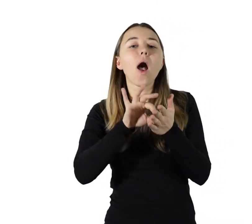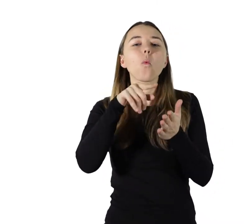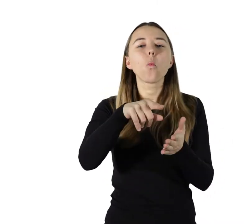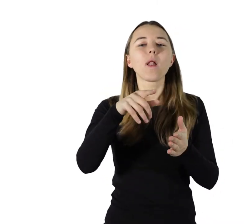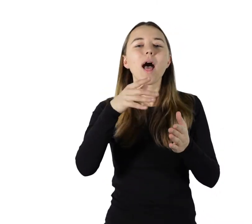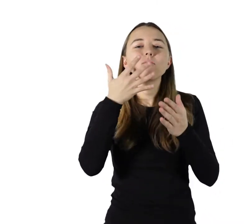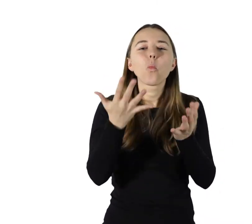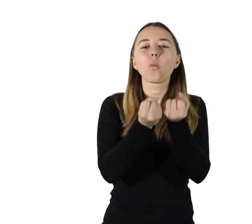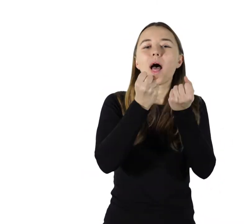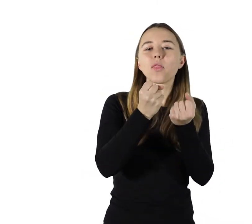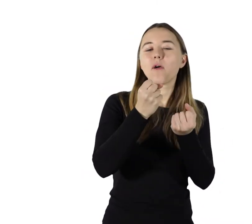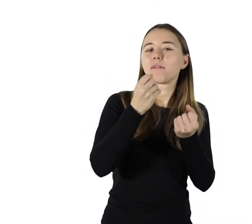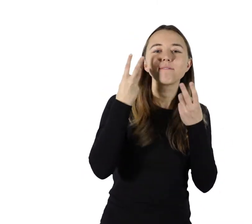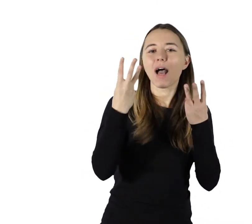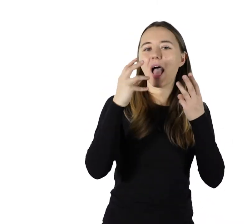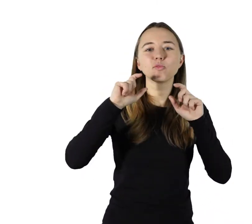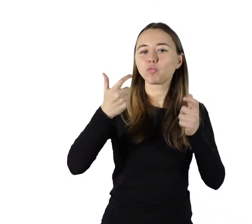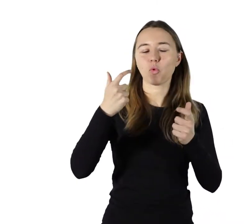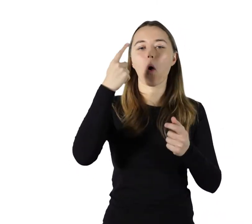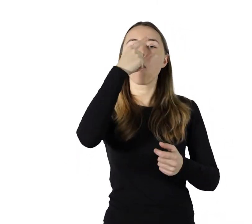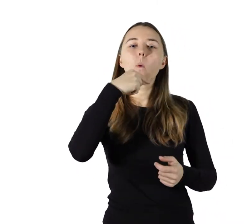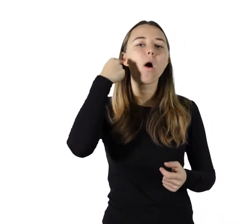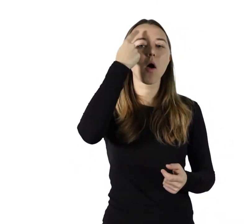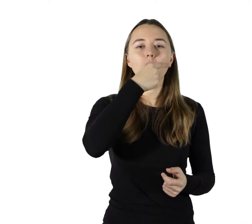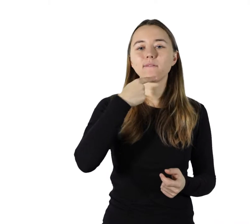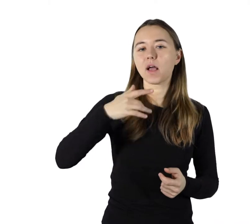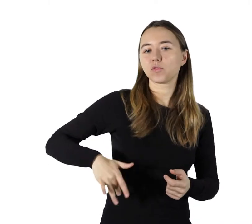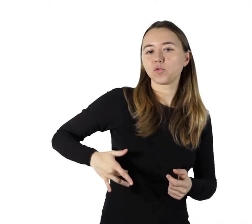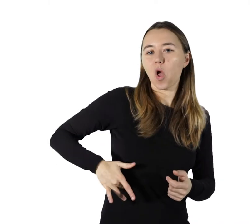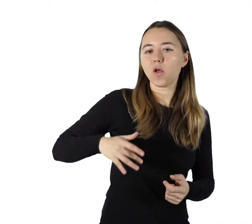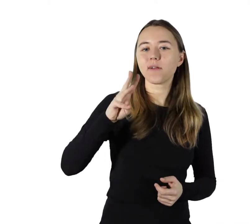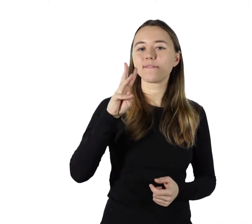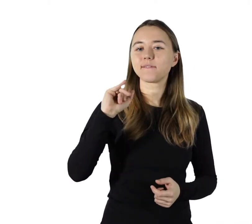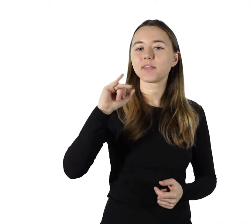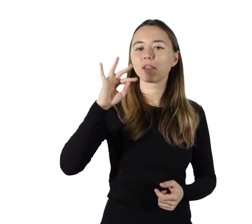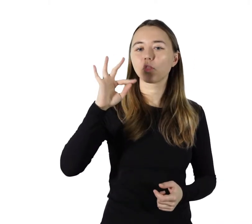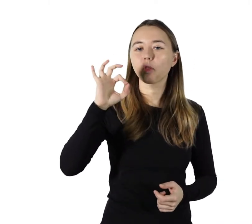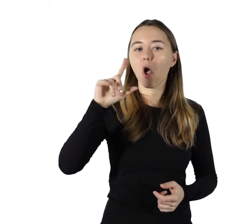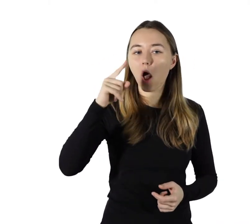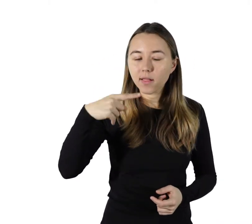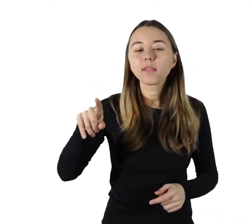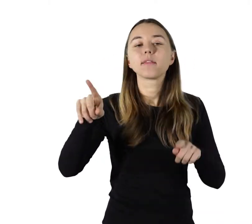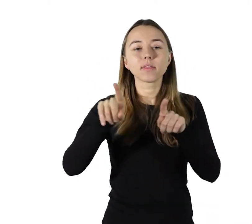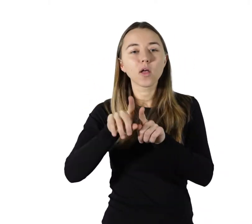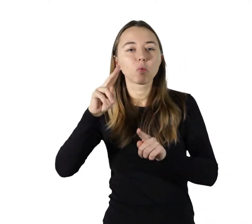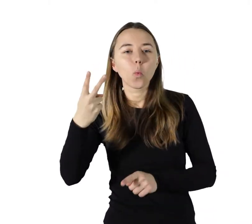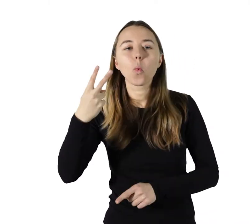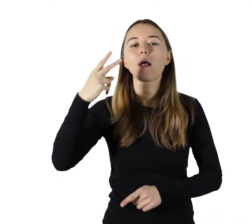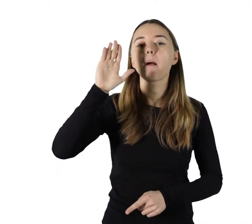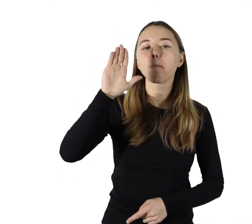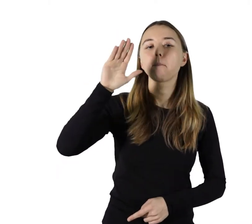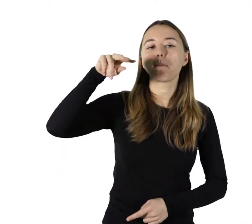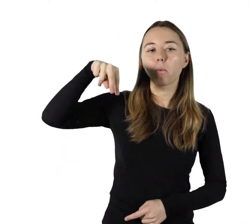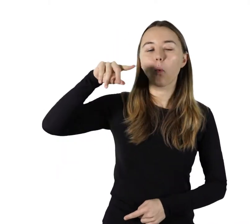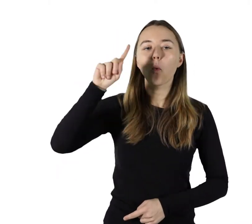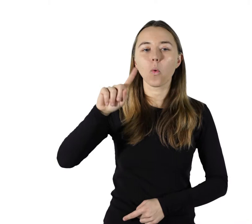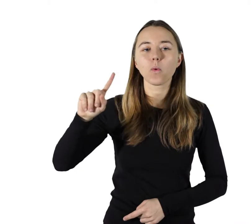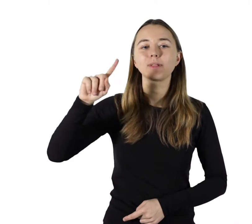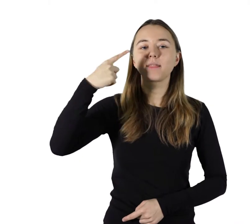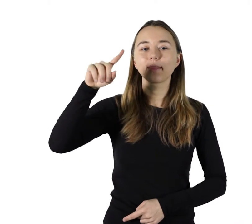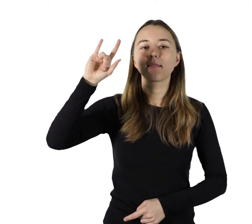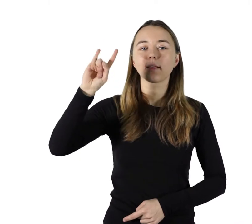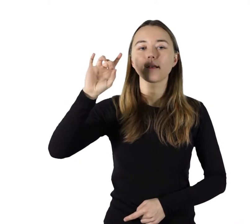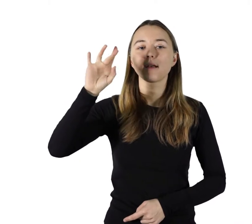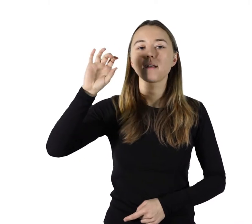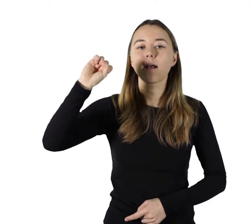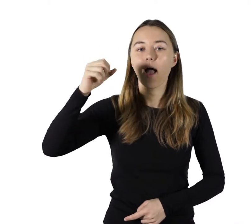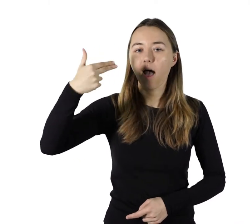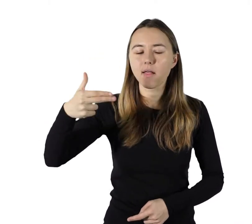Zachowała się głowa księcia Witolda oraz buzdygan,